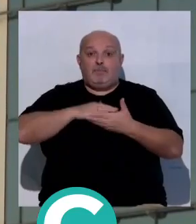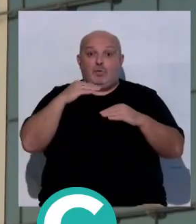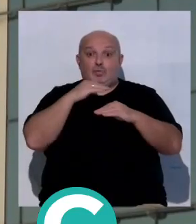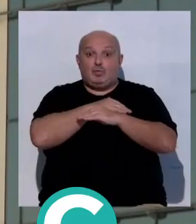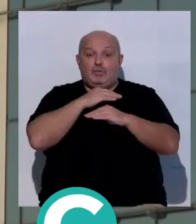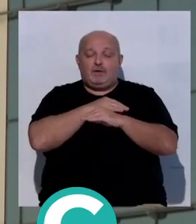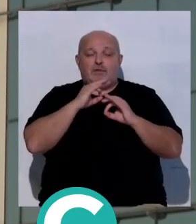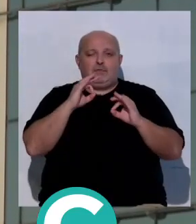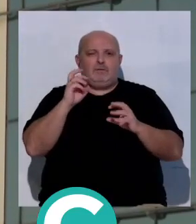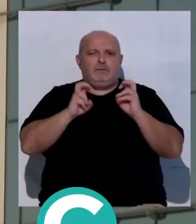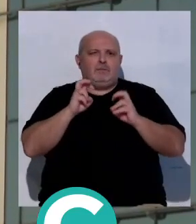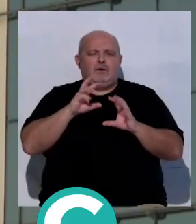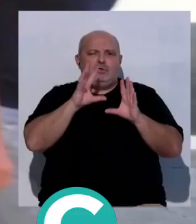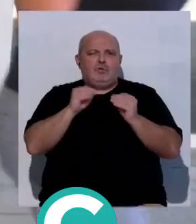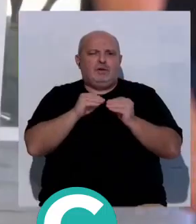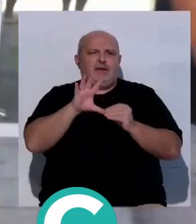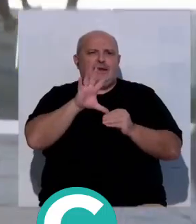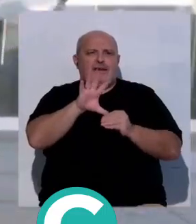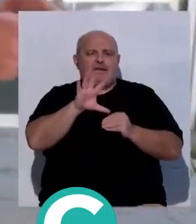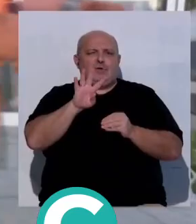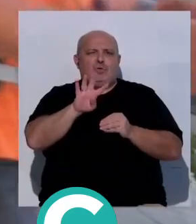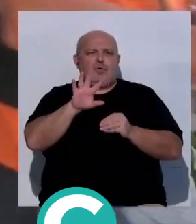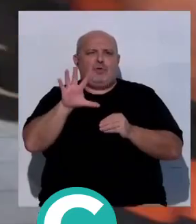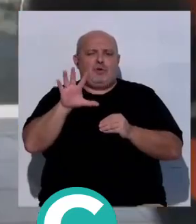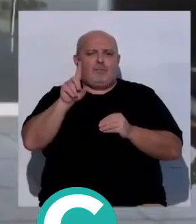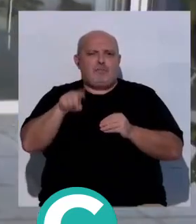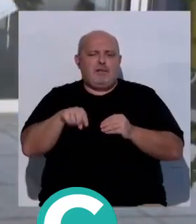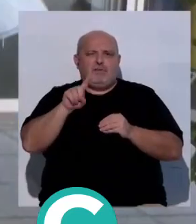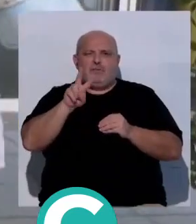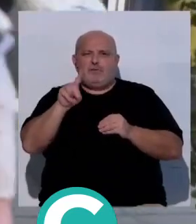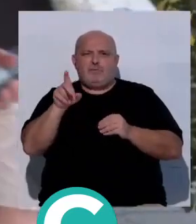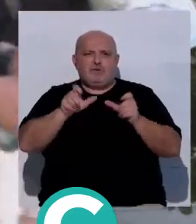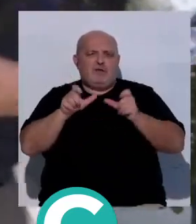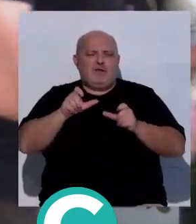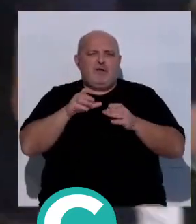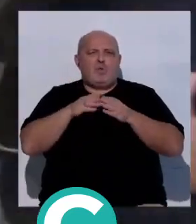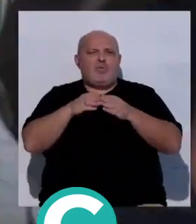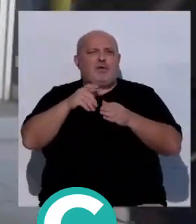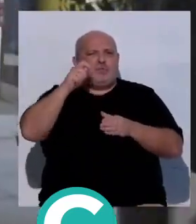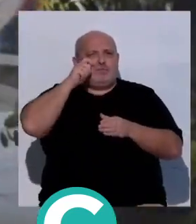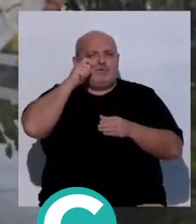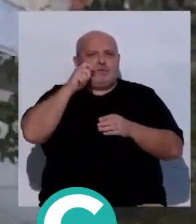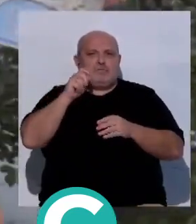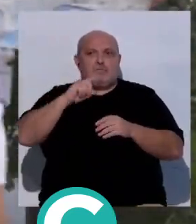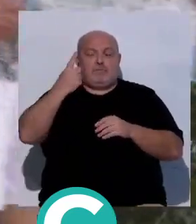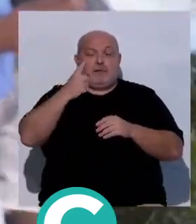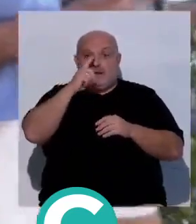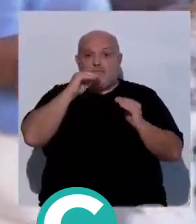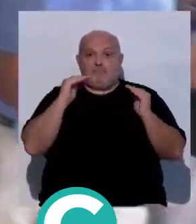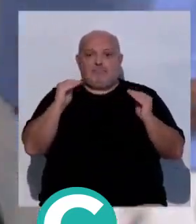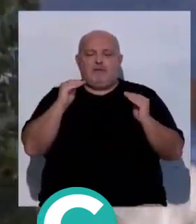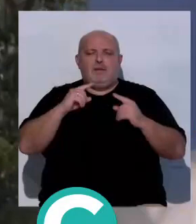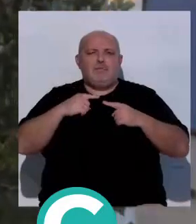muelle recibió a un total de 5451 21 pasajeros de cruceros desde primeros de año por primera vez se